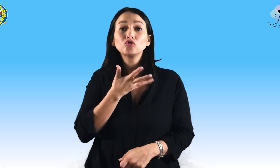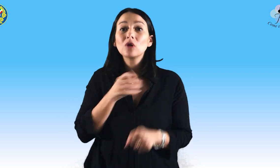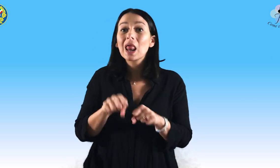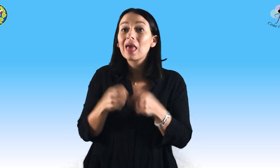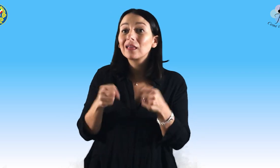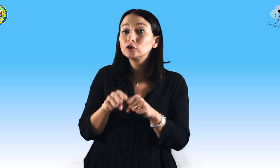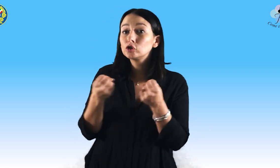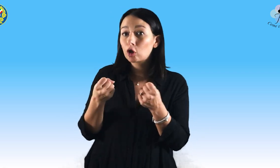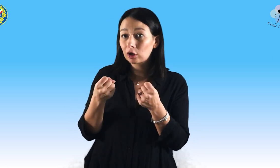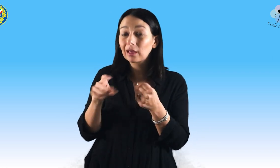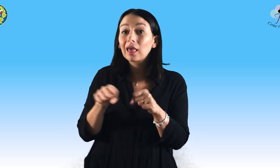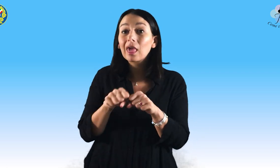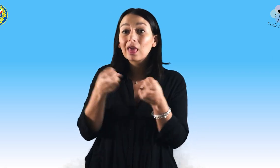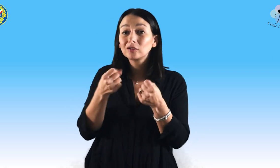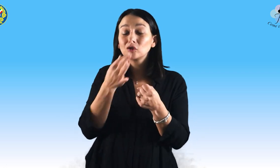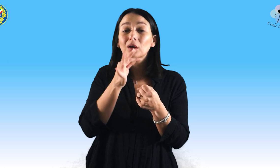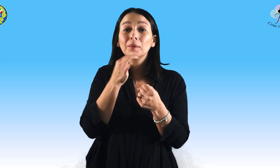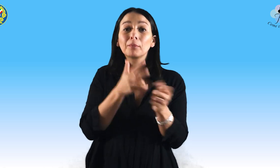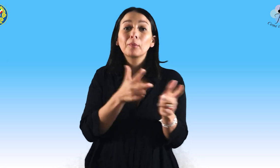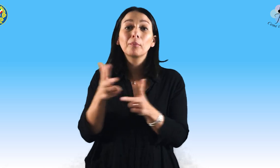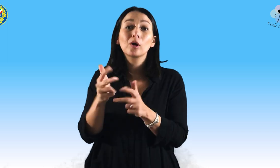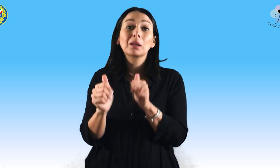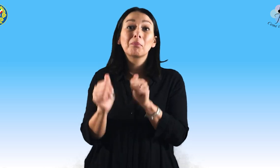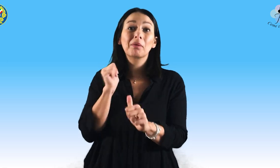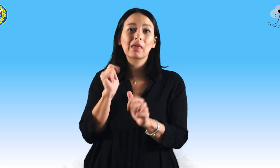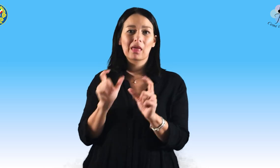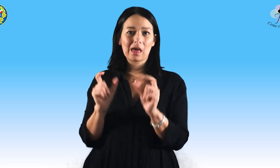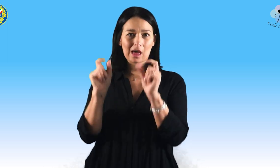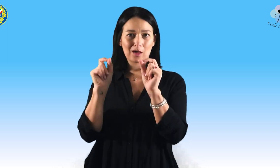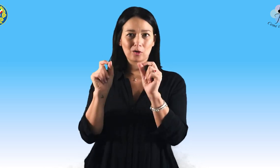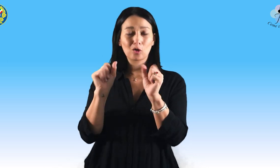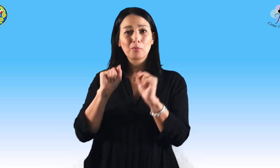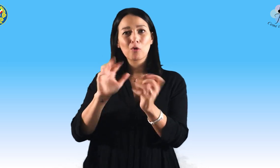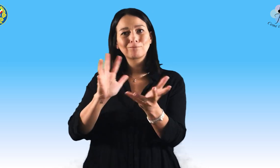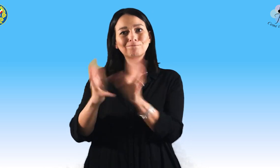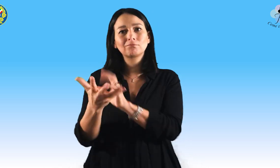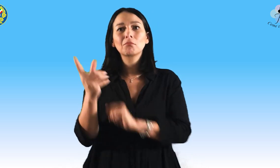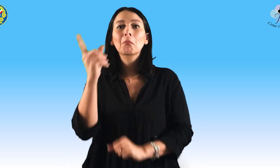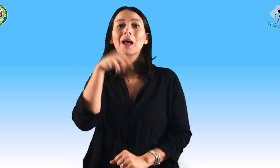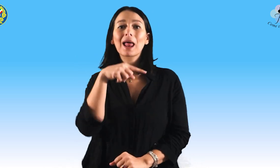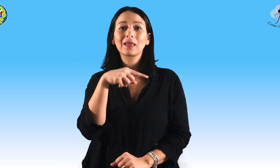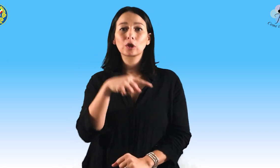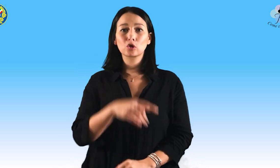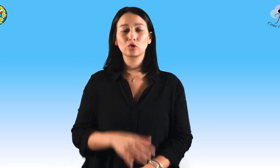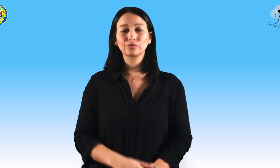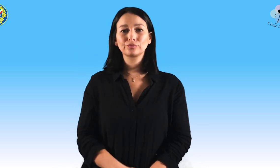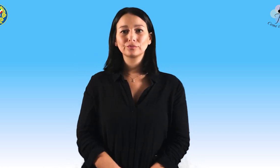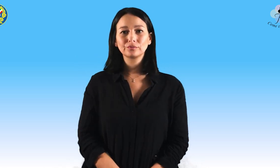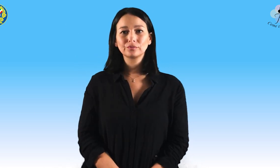per l’elevata probabilità di queste di evolvere in lesioni maligne.